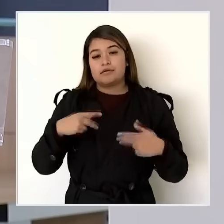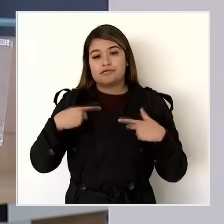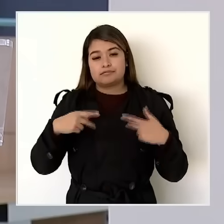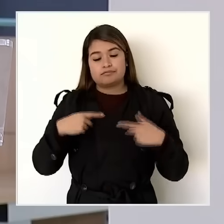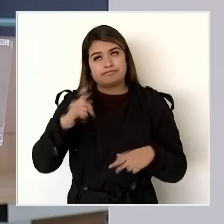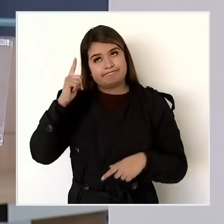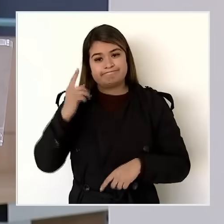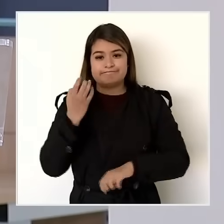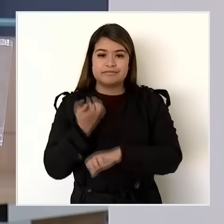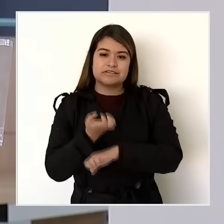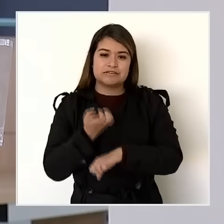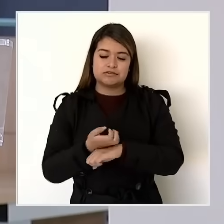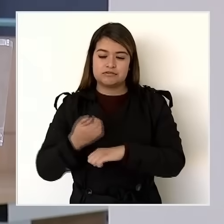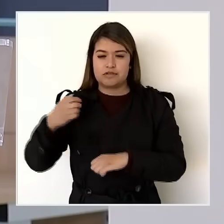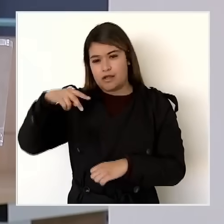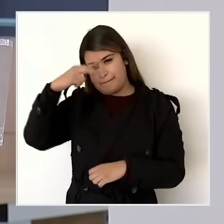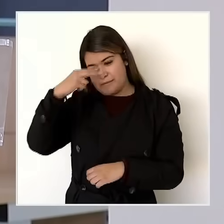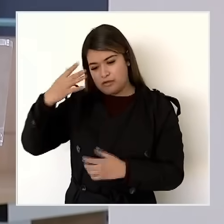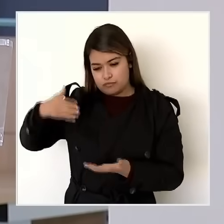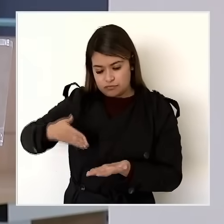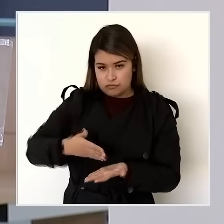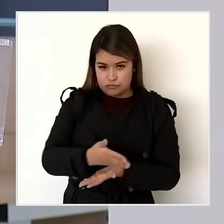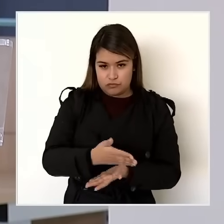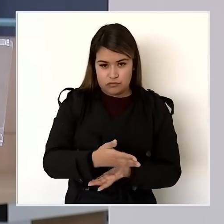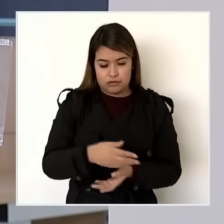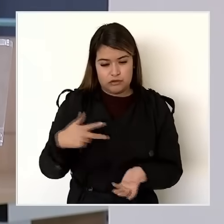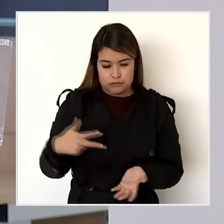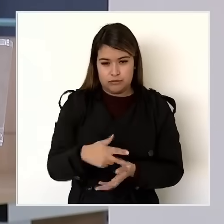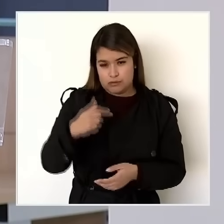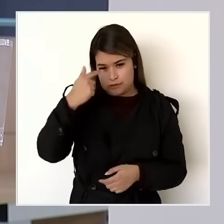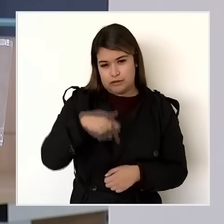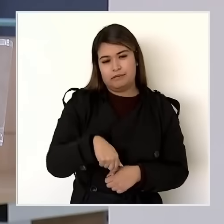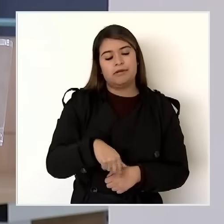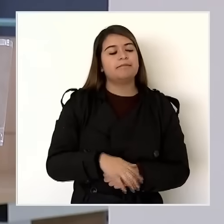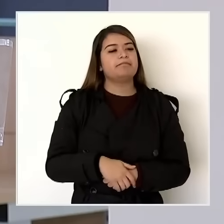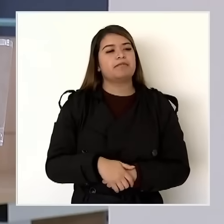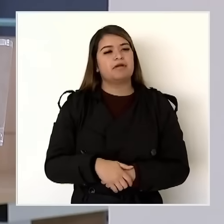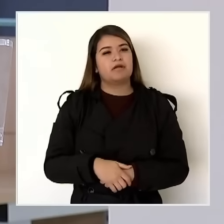Se dice muy sencillo. Si fuera un millón de pesos nada más,